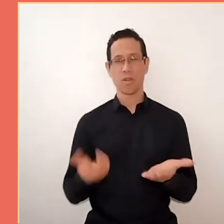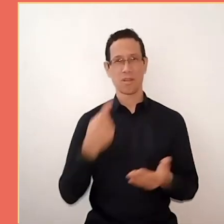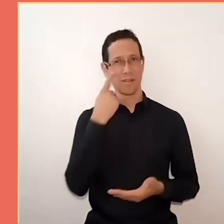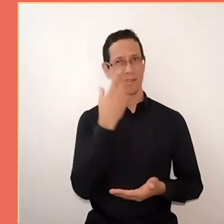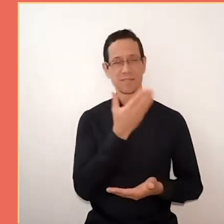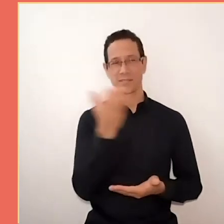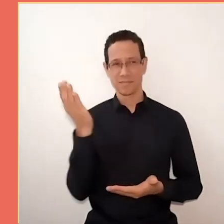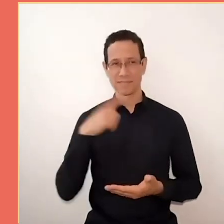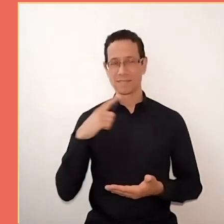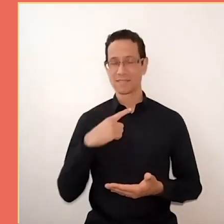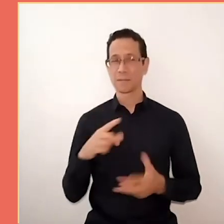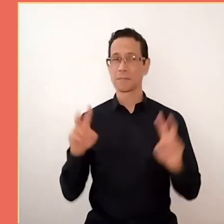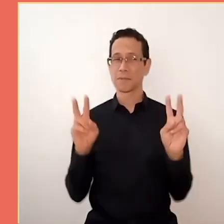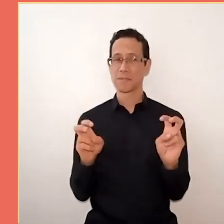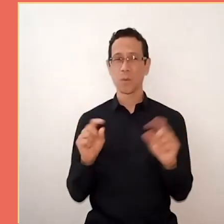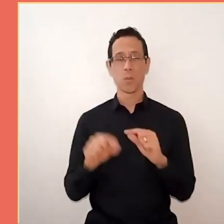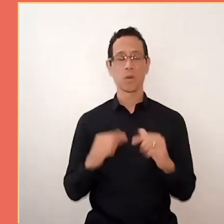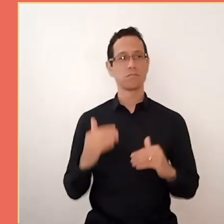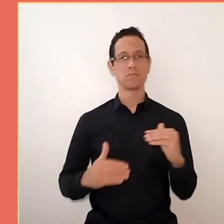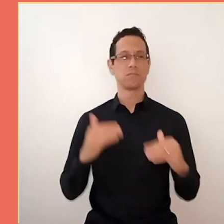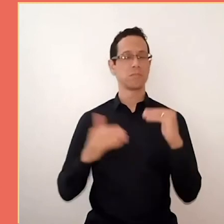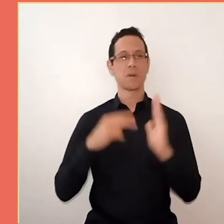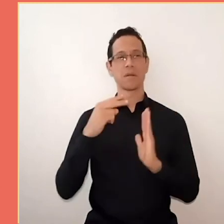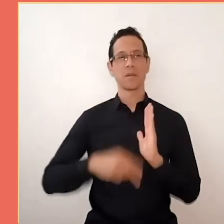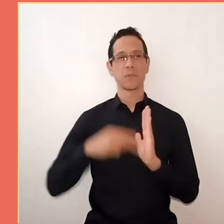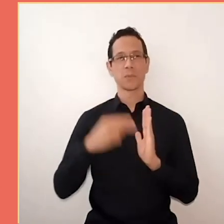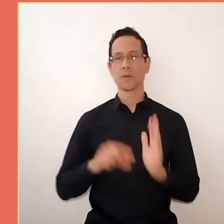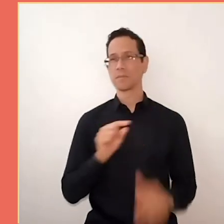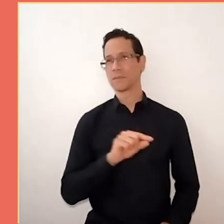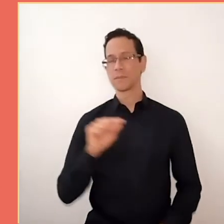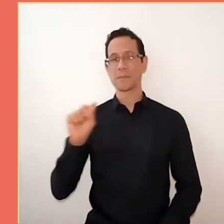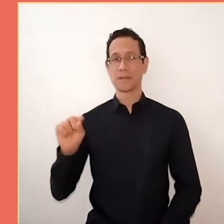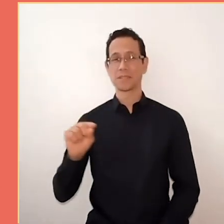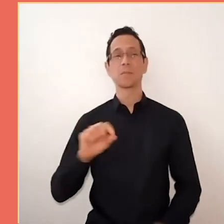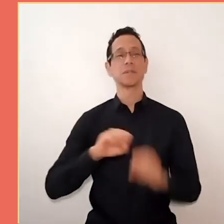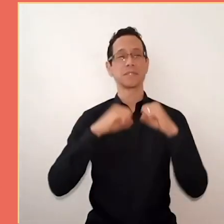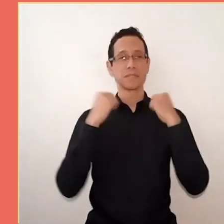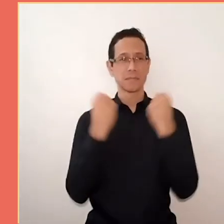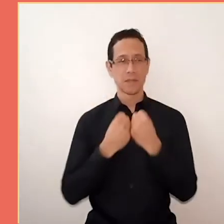Que é essa questão da formação de leitores, eu acho que esses dias de seminário a gente pode refletir